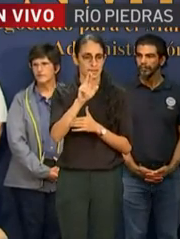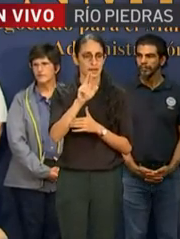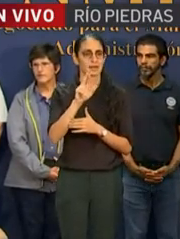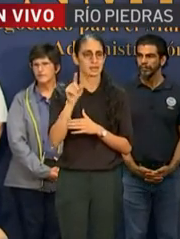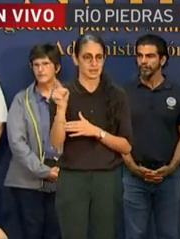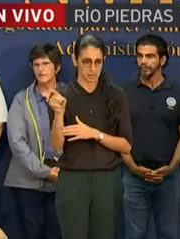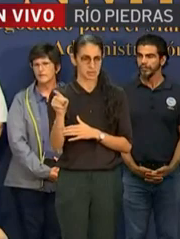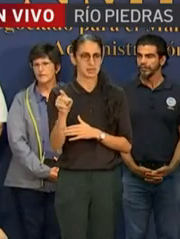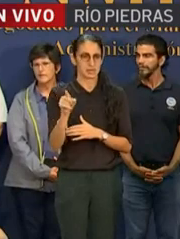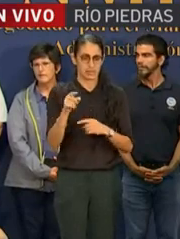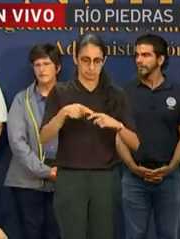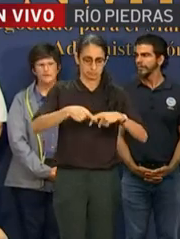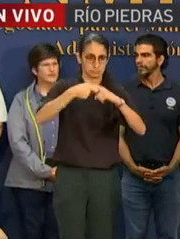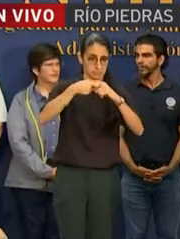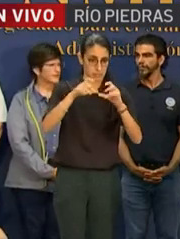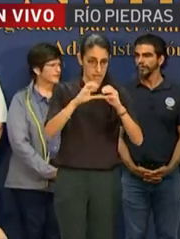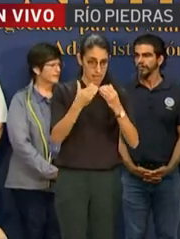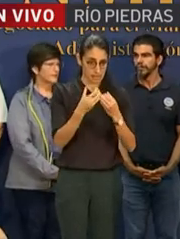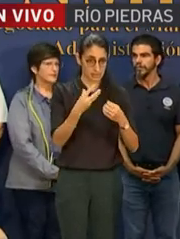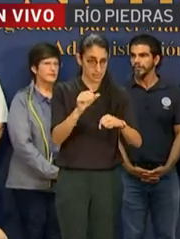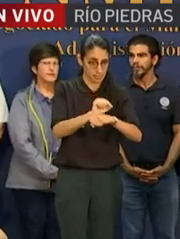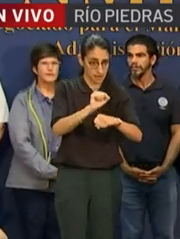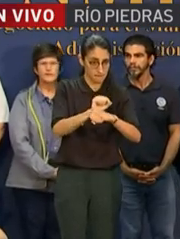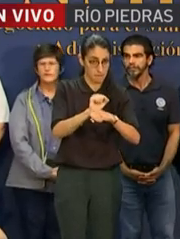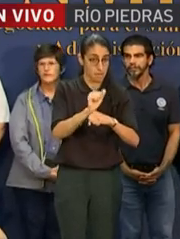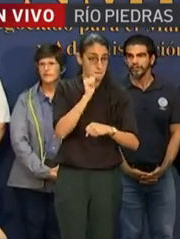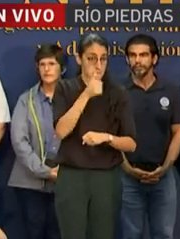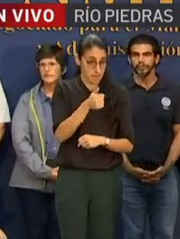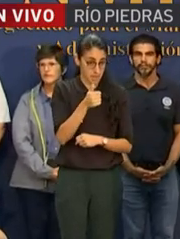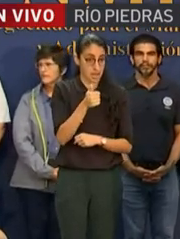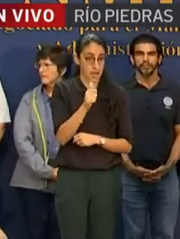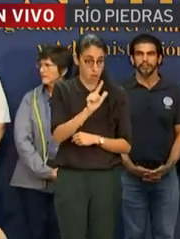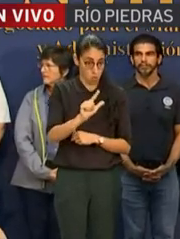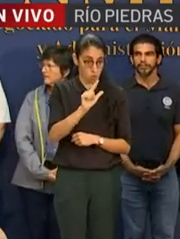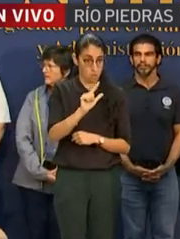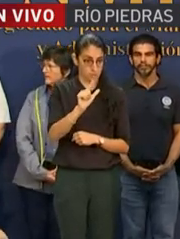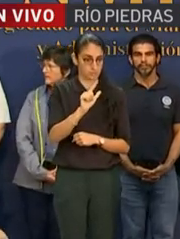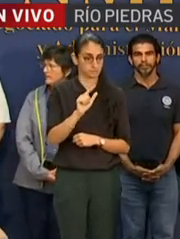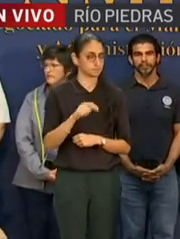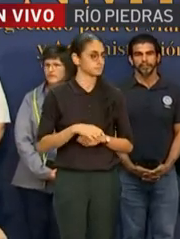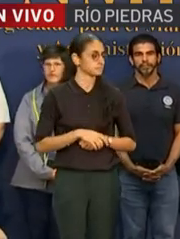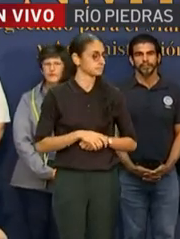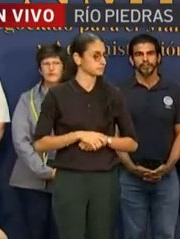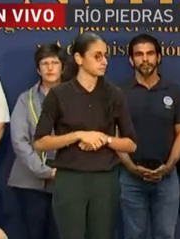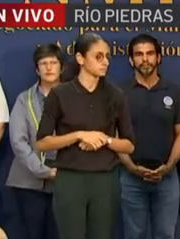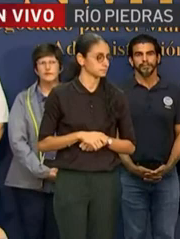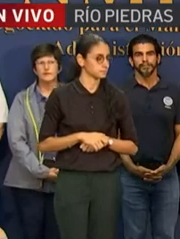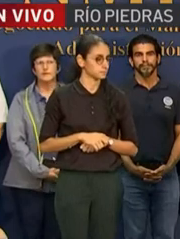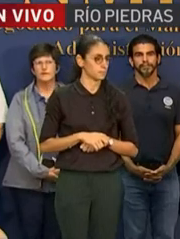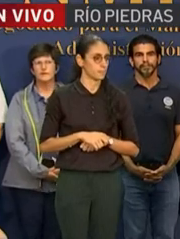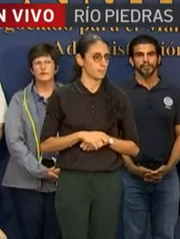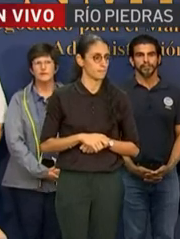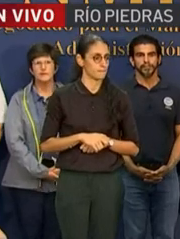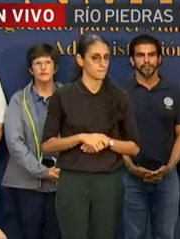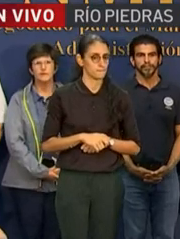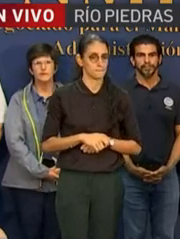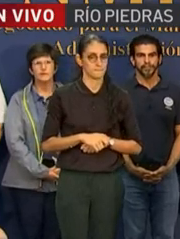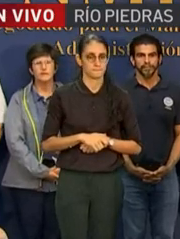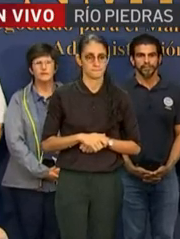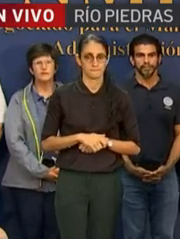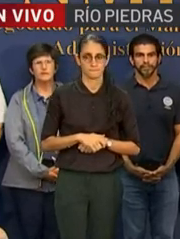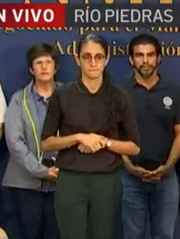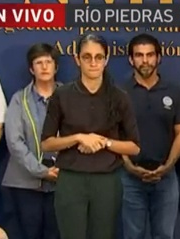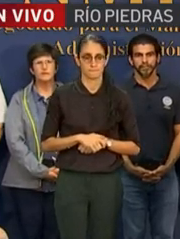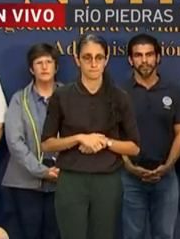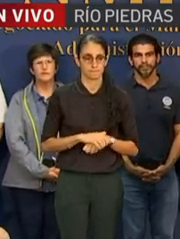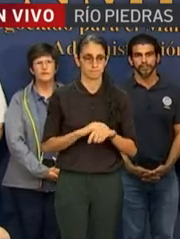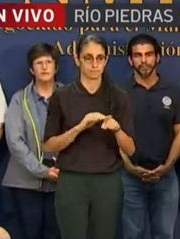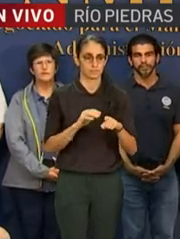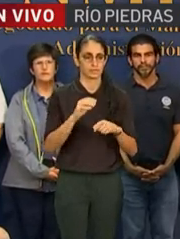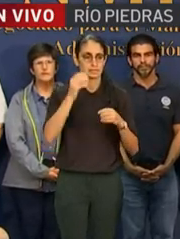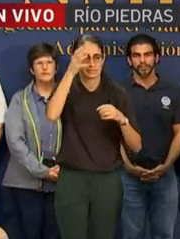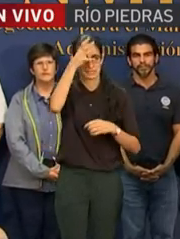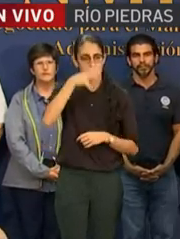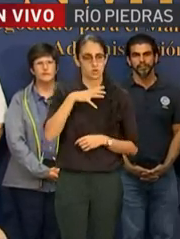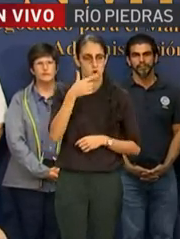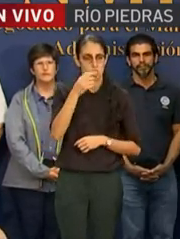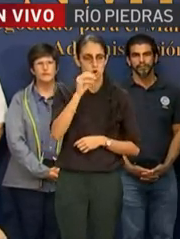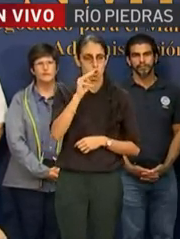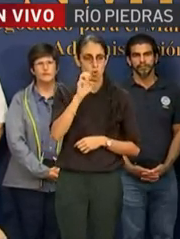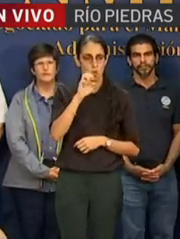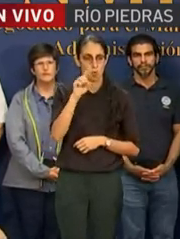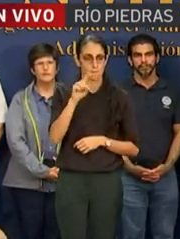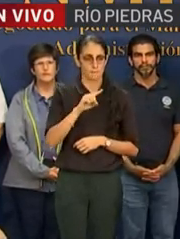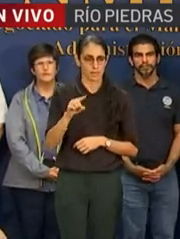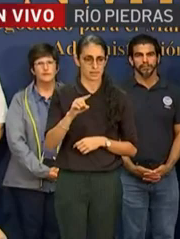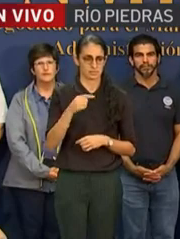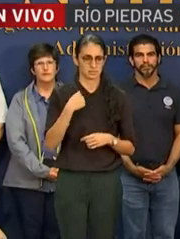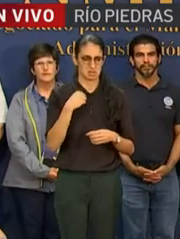VAMOS CON EL VOCERO.